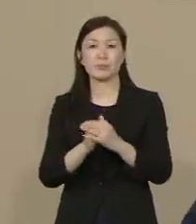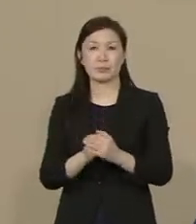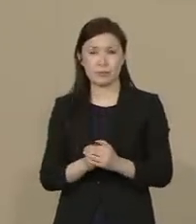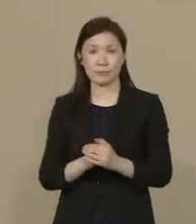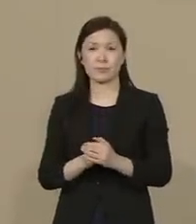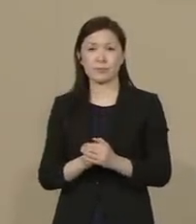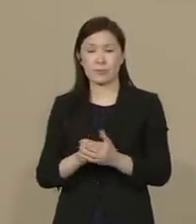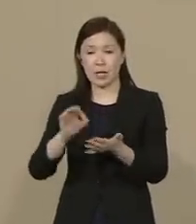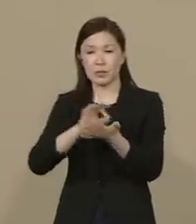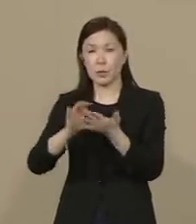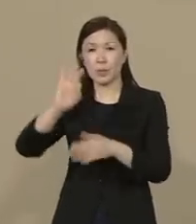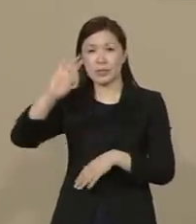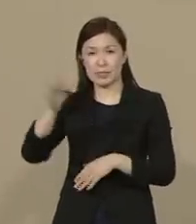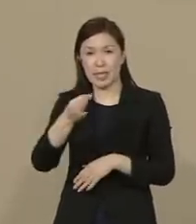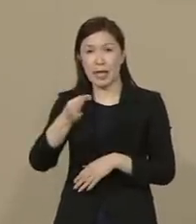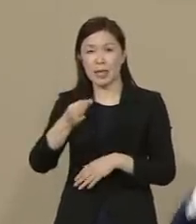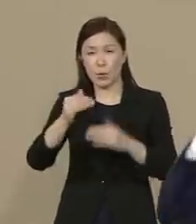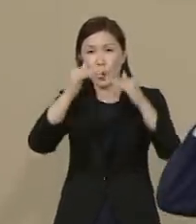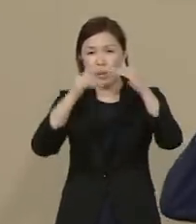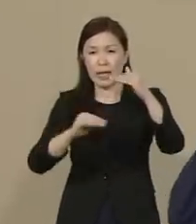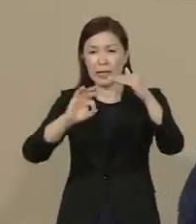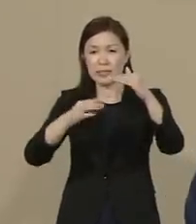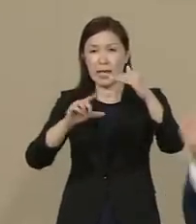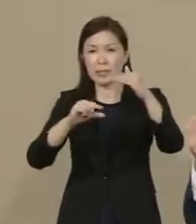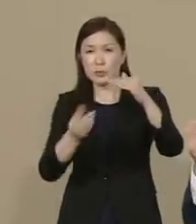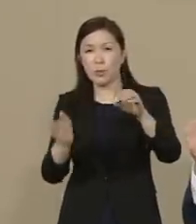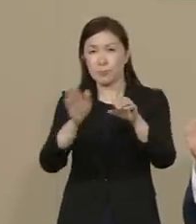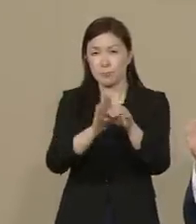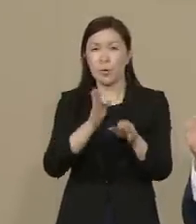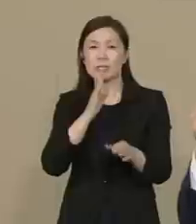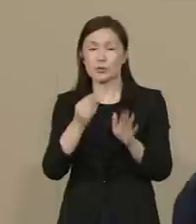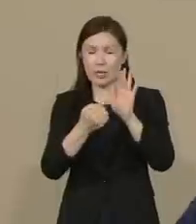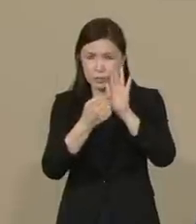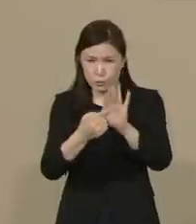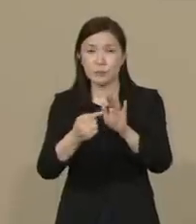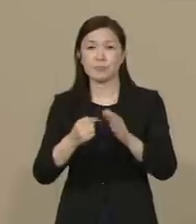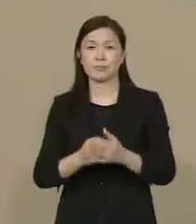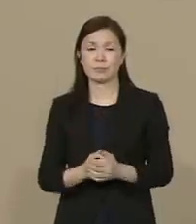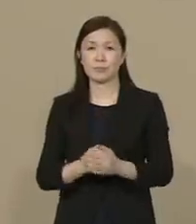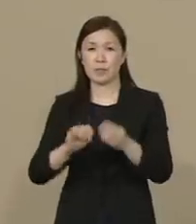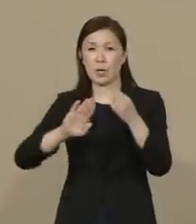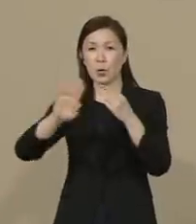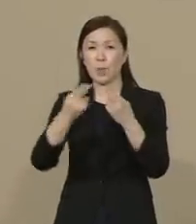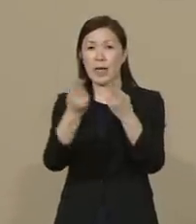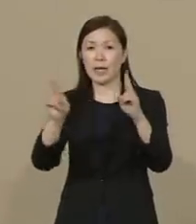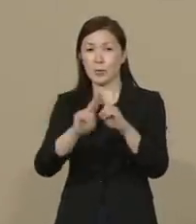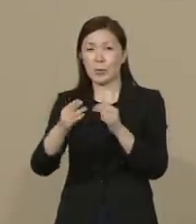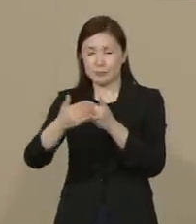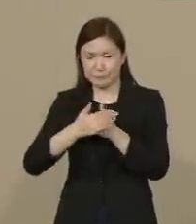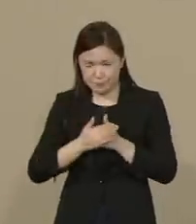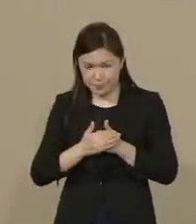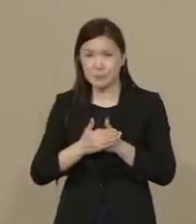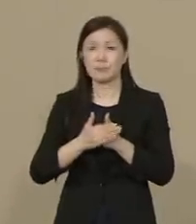消費税への軽減税率も実現します 公明党にご支援を賜りますよう